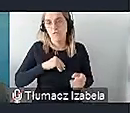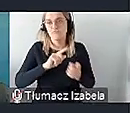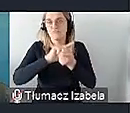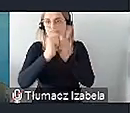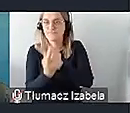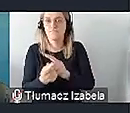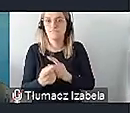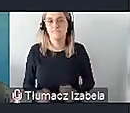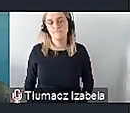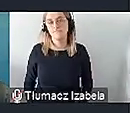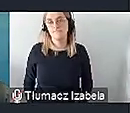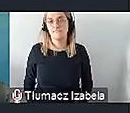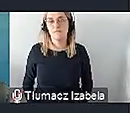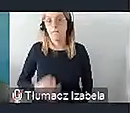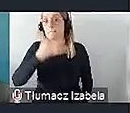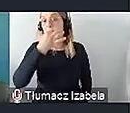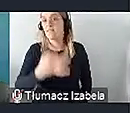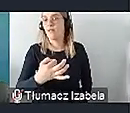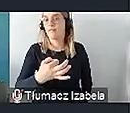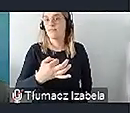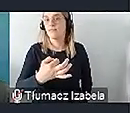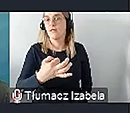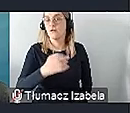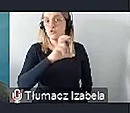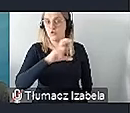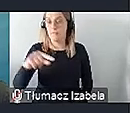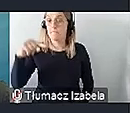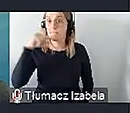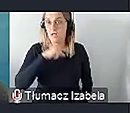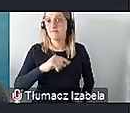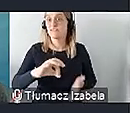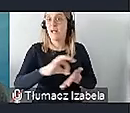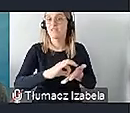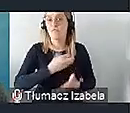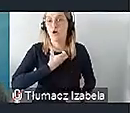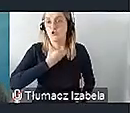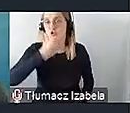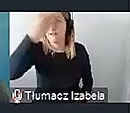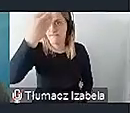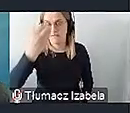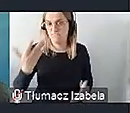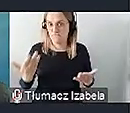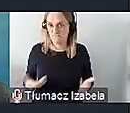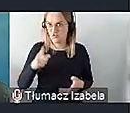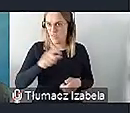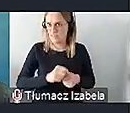Pytanie brzmi: "Czy potrafisz narysować żyrafę?". To jest takie sondujące pytanie.